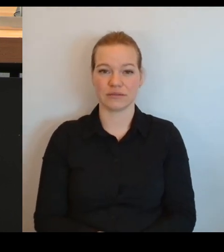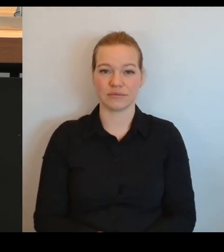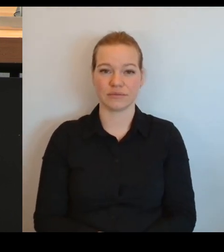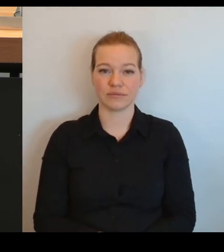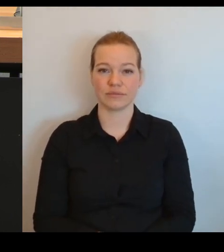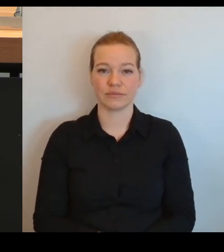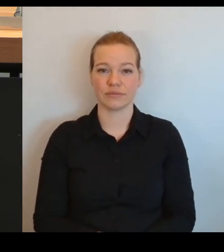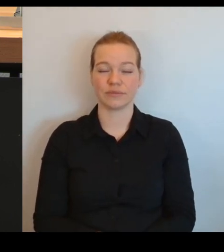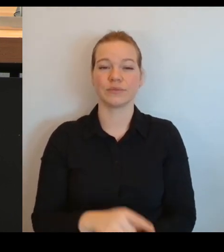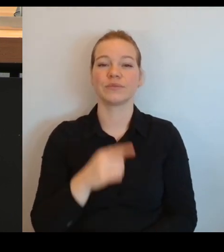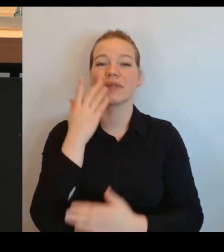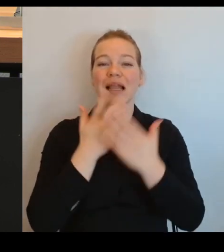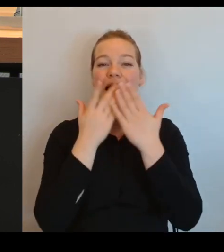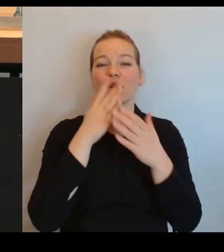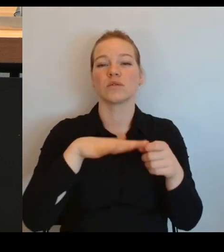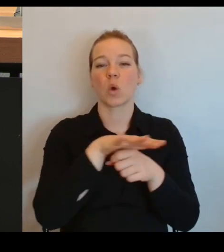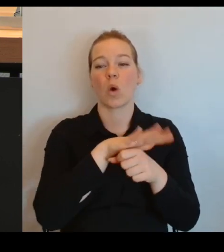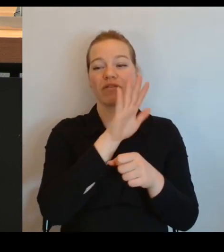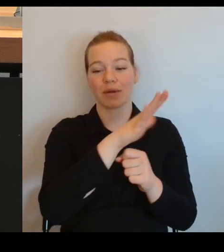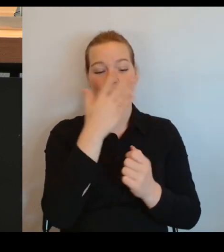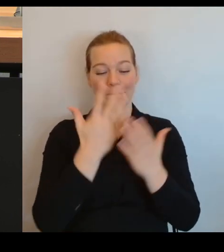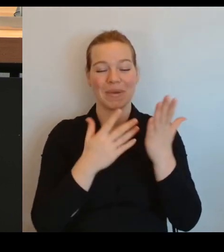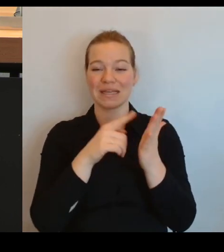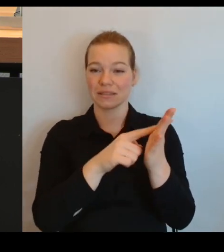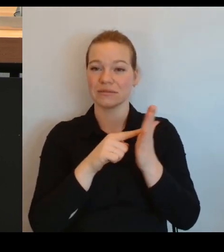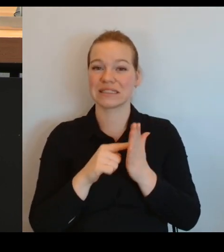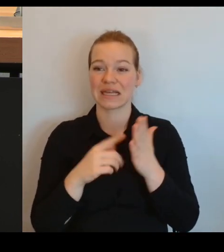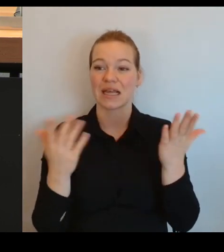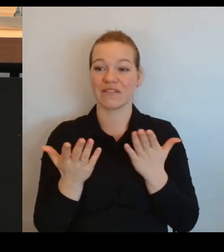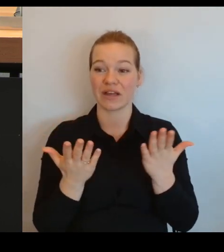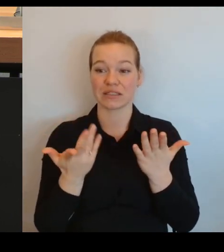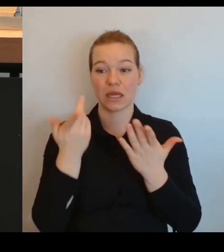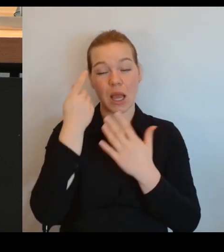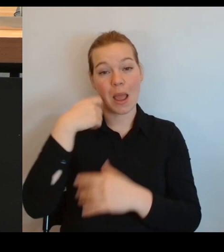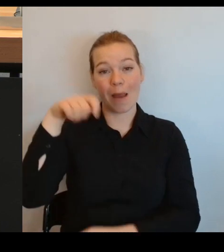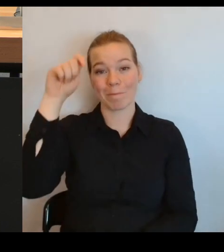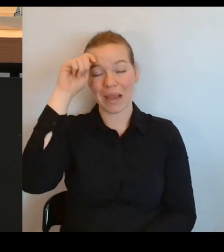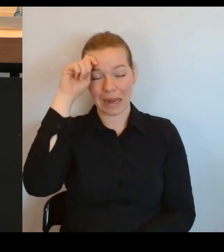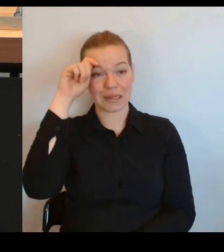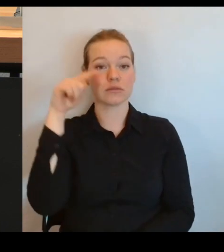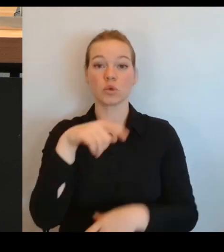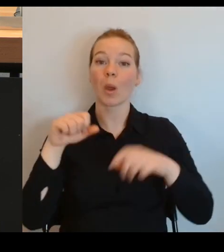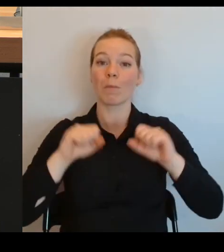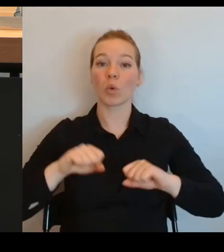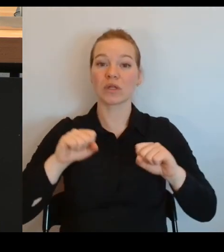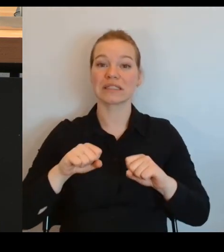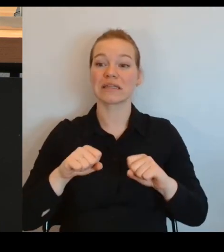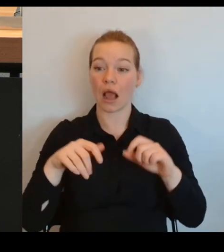hat, wenn Missstände beseitigt werden und Berlin sich endlich auf die wirklich relevanten Themen konzentriert.